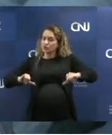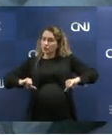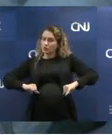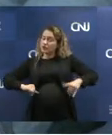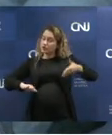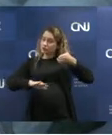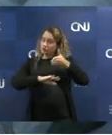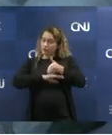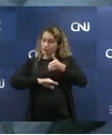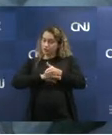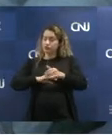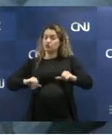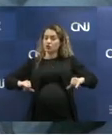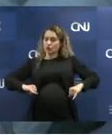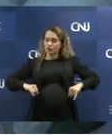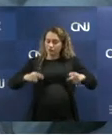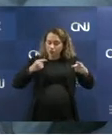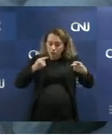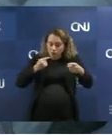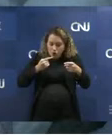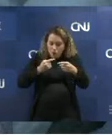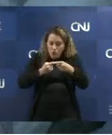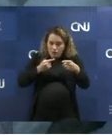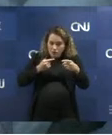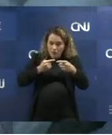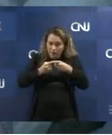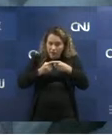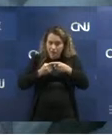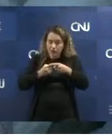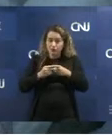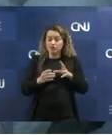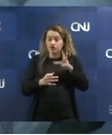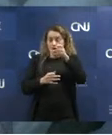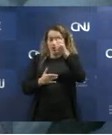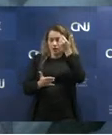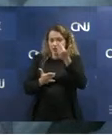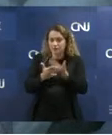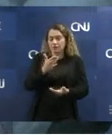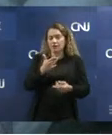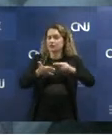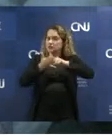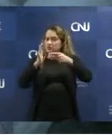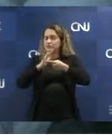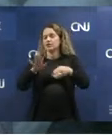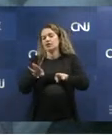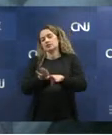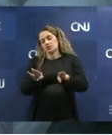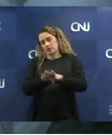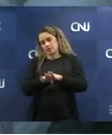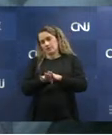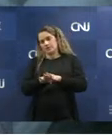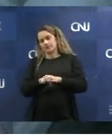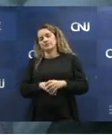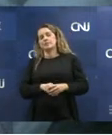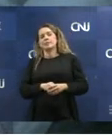encurtamento de alcance e perda de significados. Então, presidente, eu acompanho